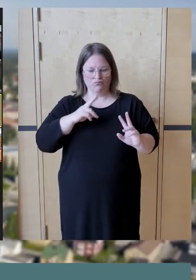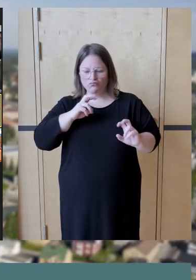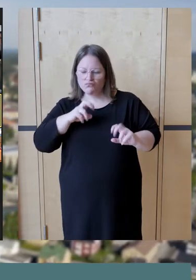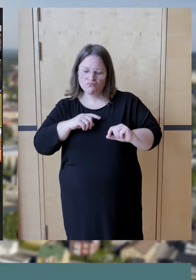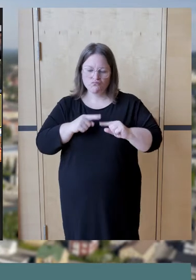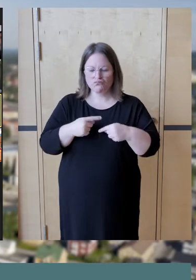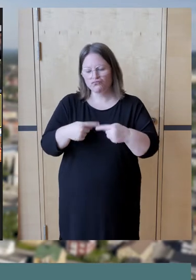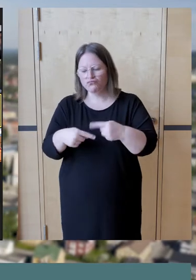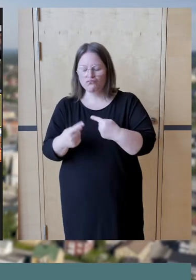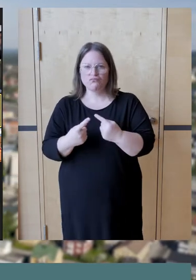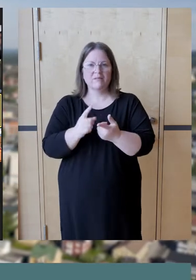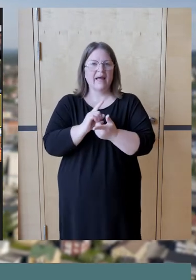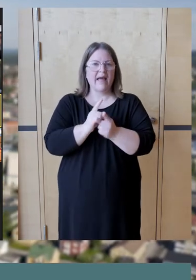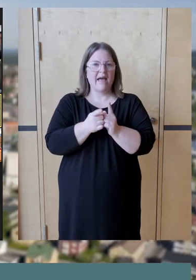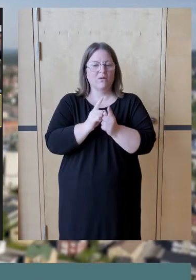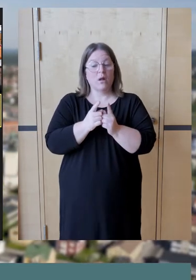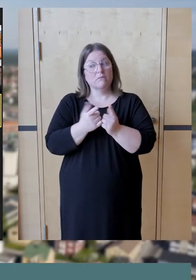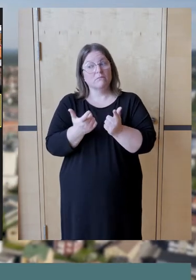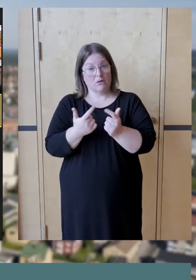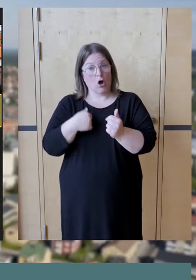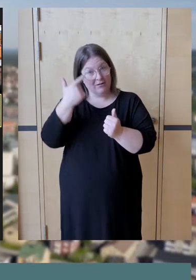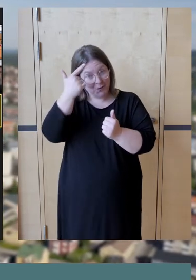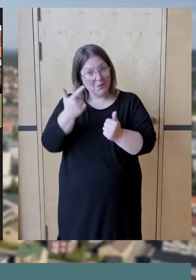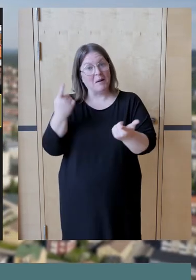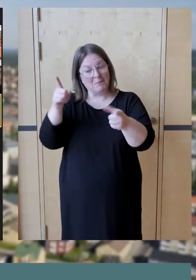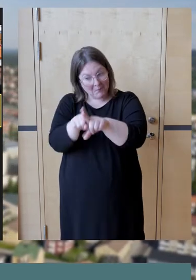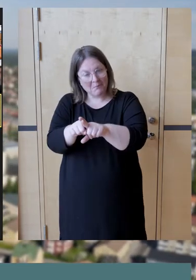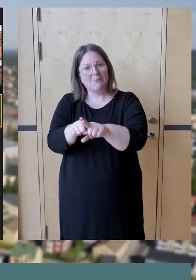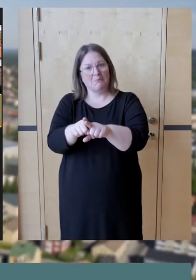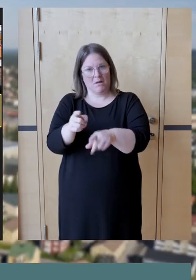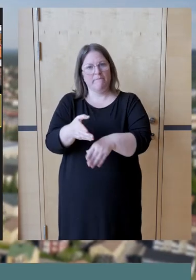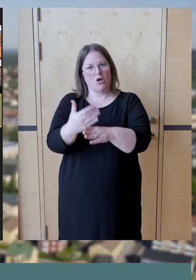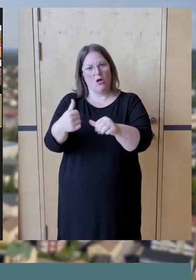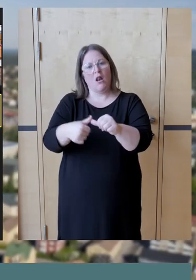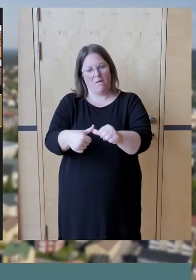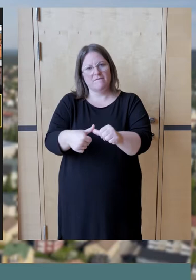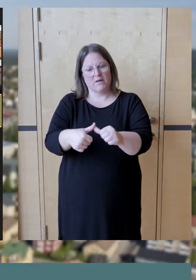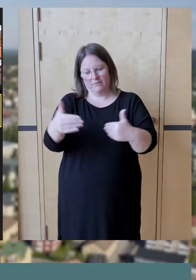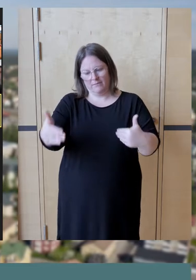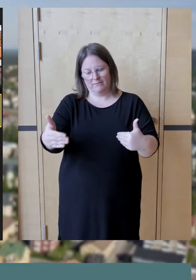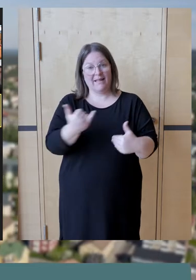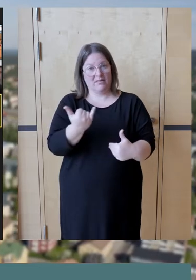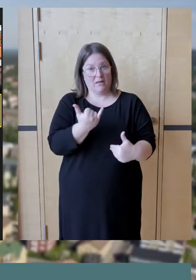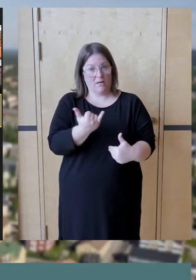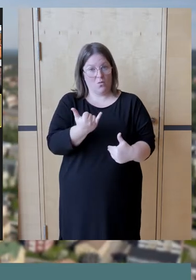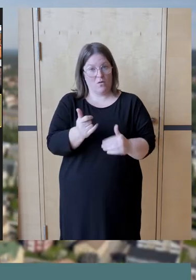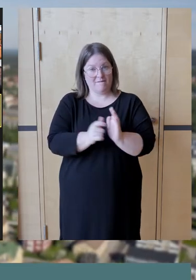Event dag troligtvis beviljat bygglov inom 10 år Stopp Så jag kan inte se hur Alliansen